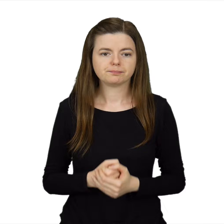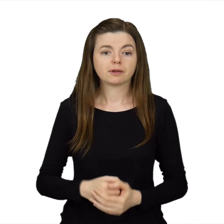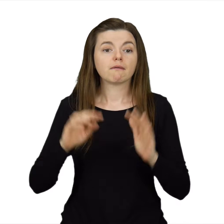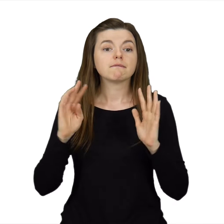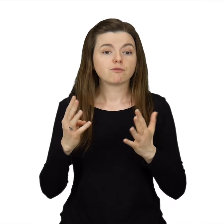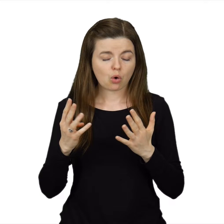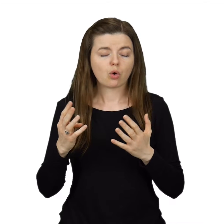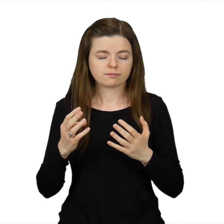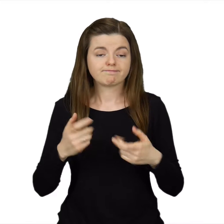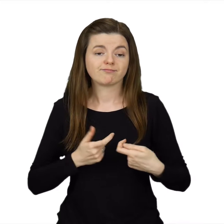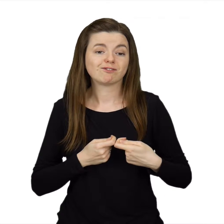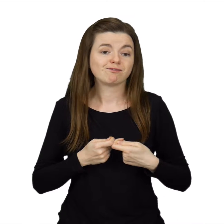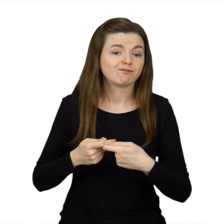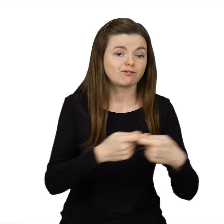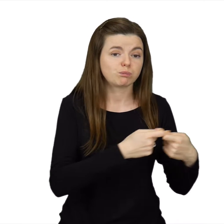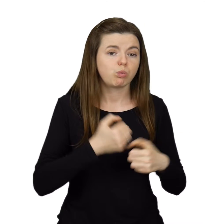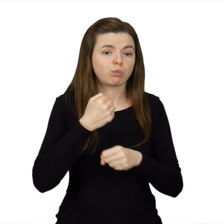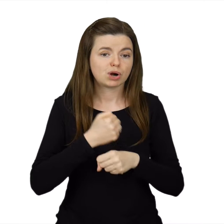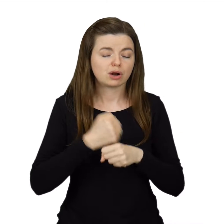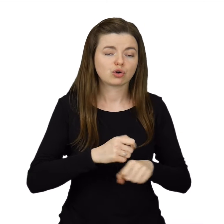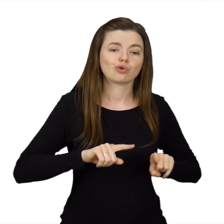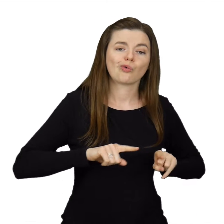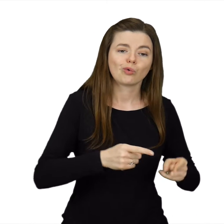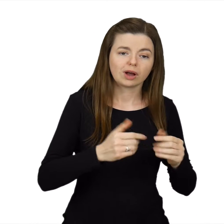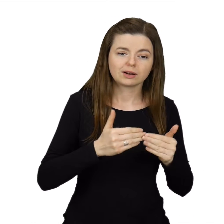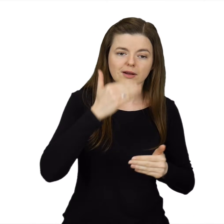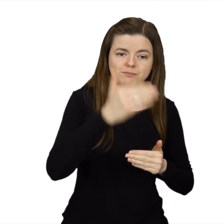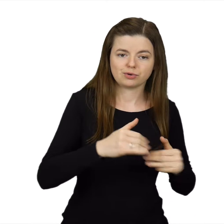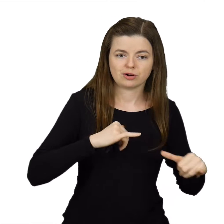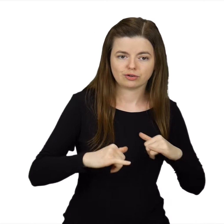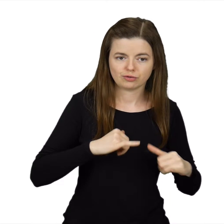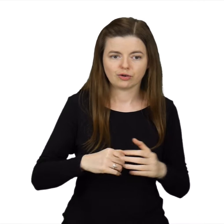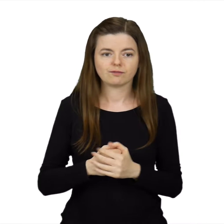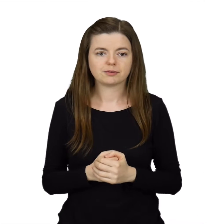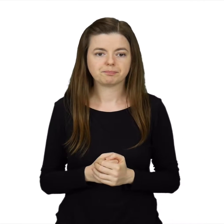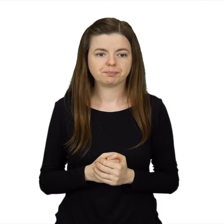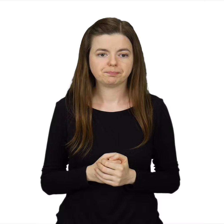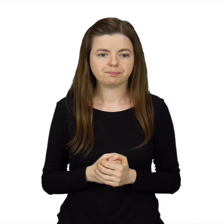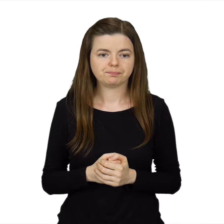współpraca z organizacjami pozarządowymi,